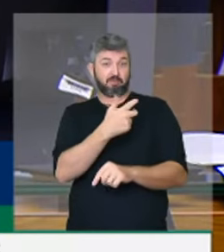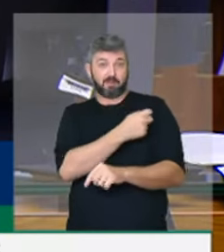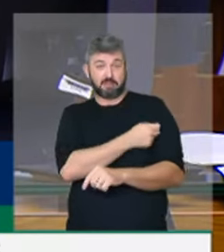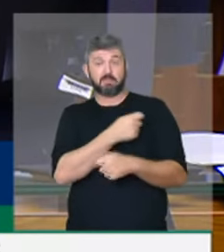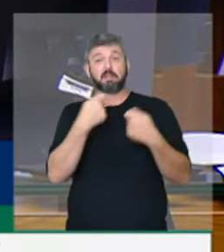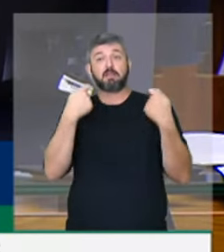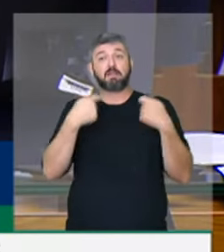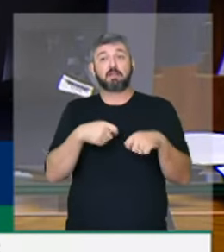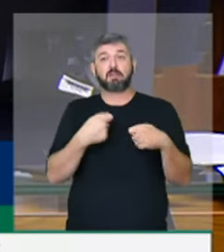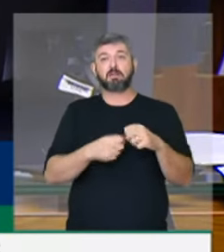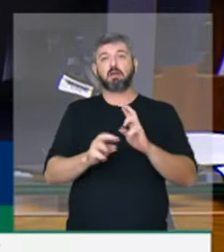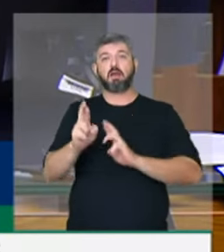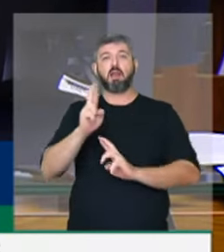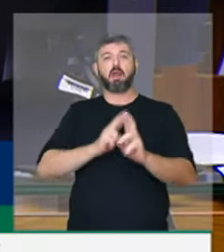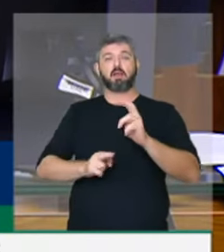SOBRETUDO COM A CHINA NOSSO MAIOR PARCEIRO COMERCIAL UM